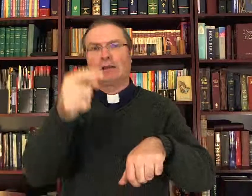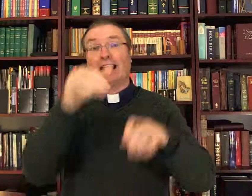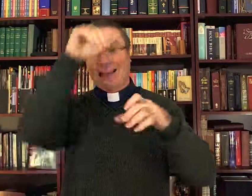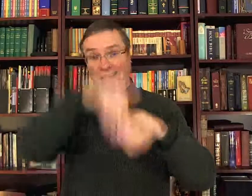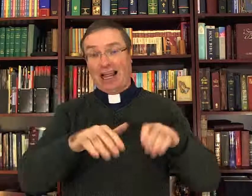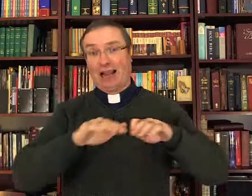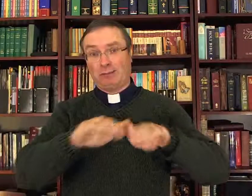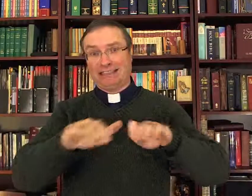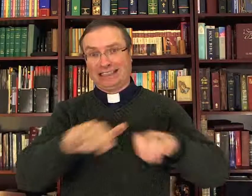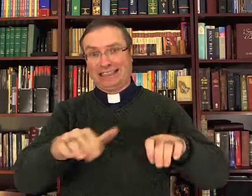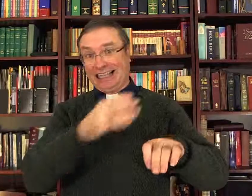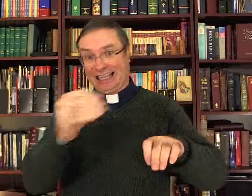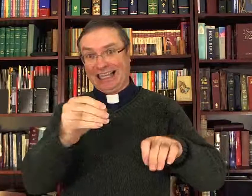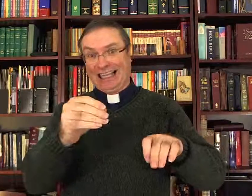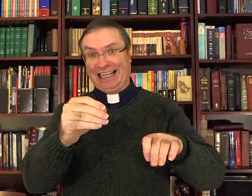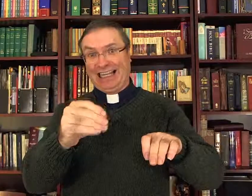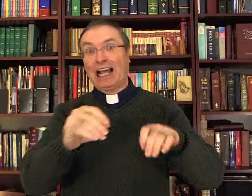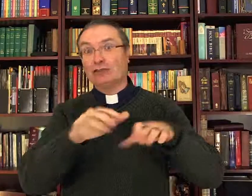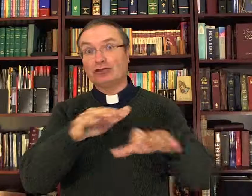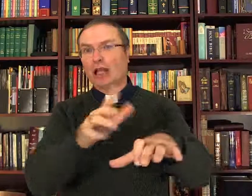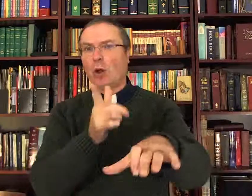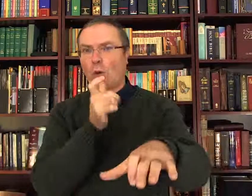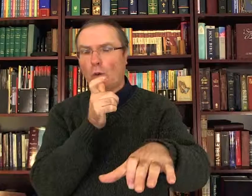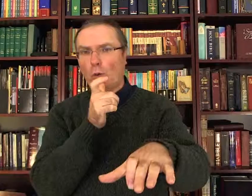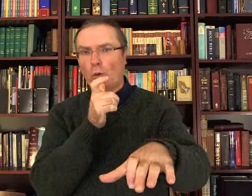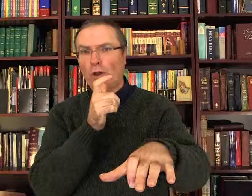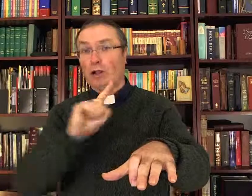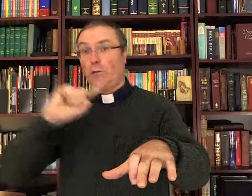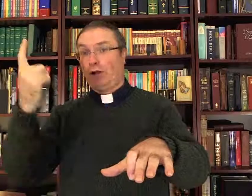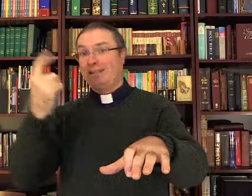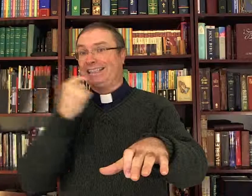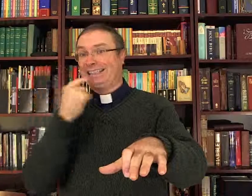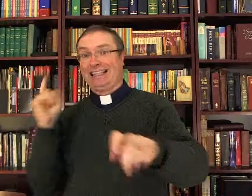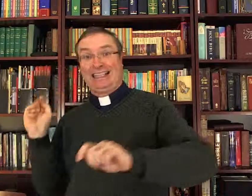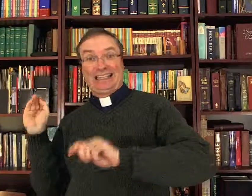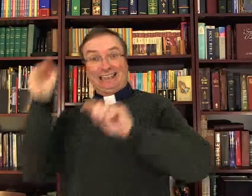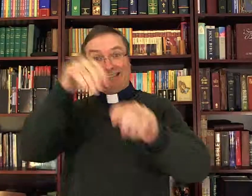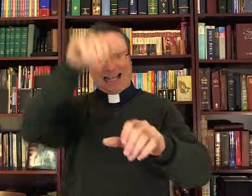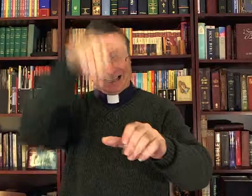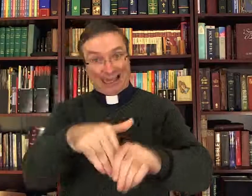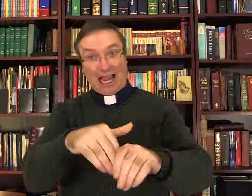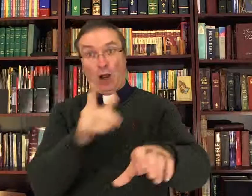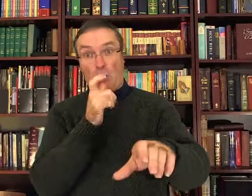dans la piscine et agitait l'eau; et le premier qui descendait dans l'eau